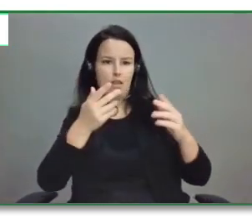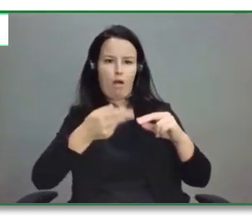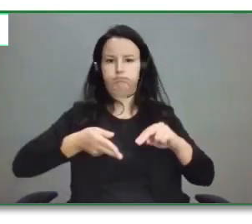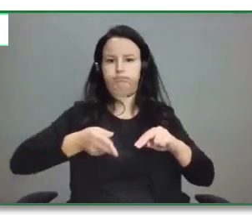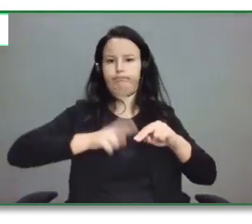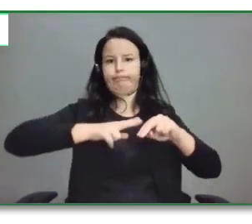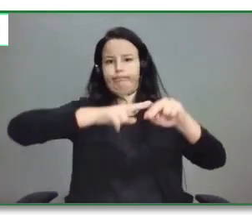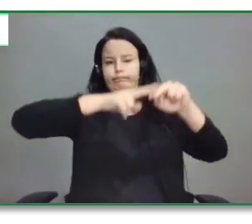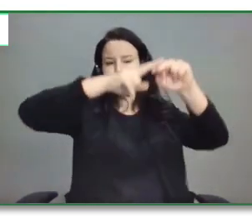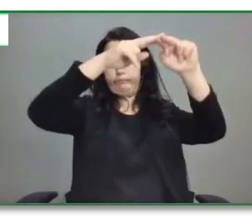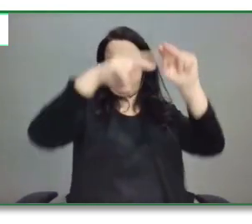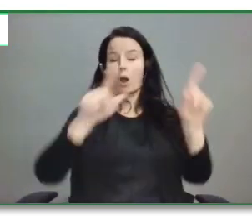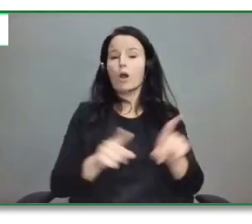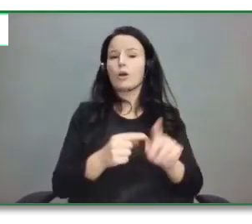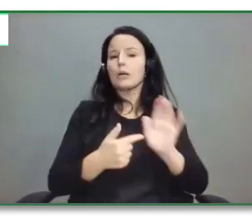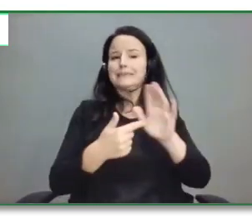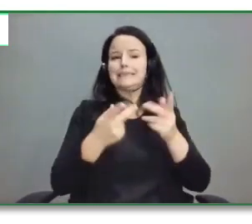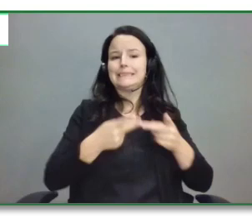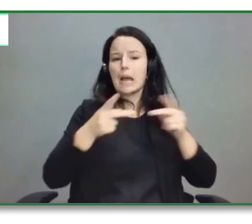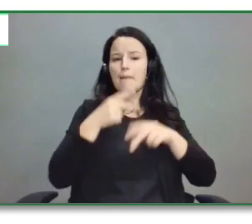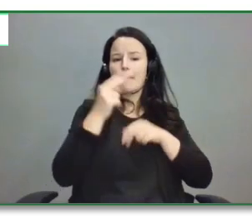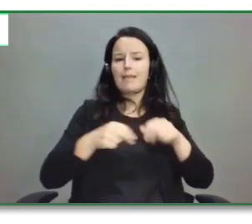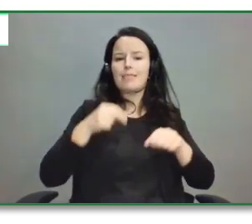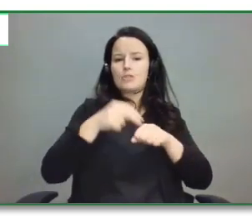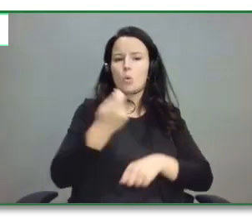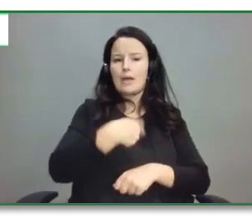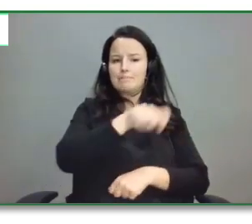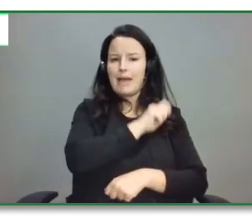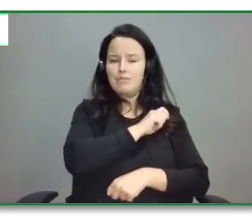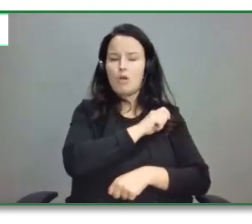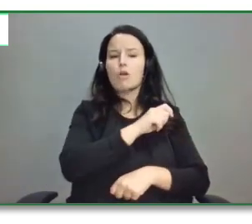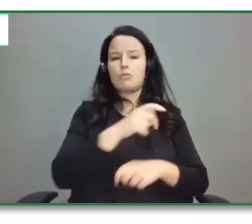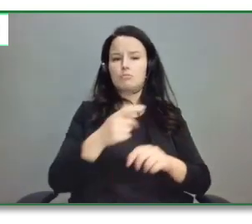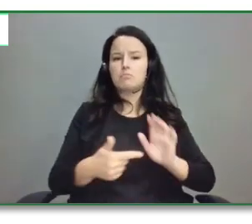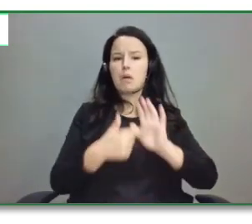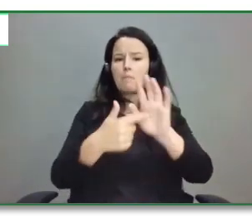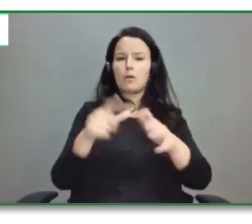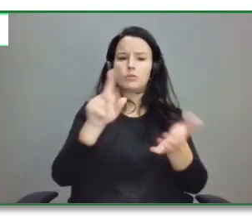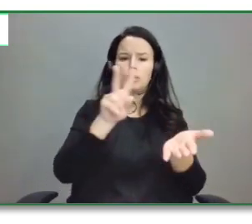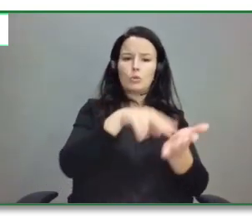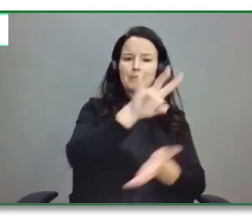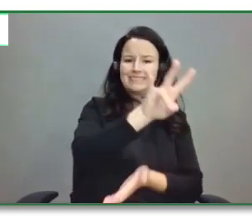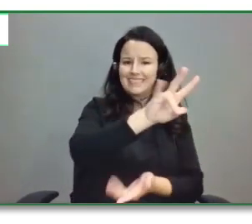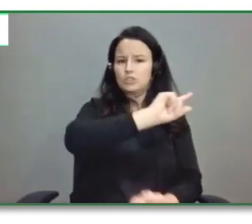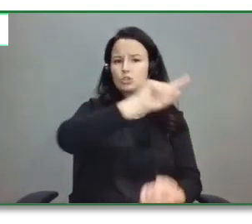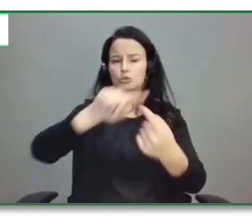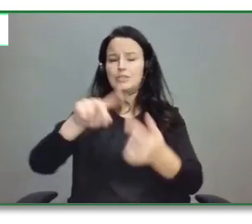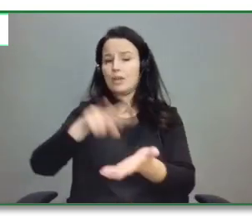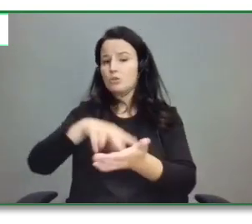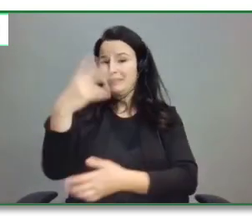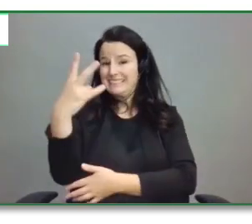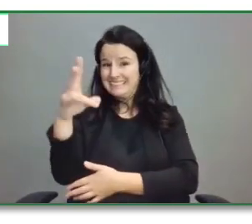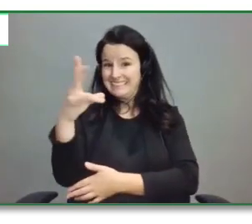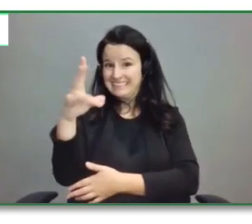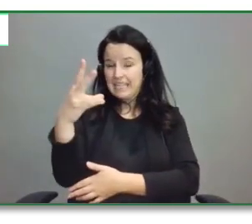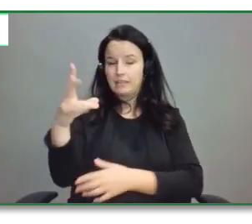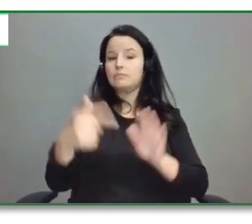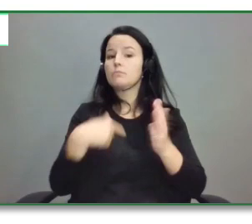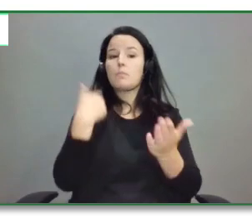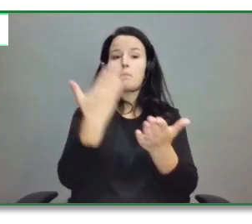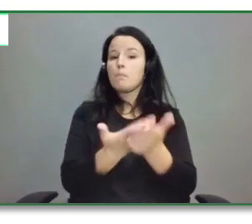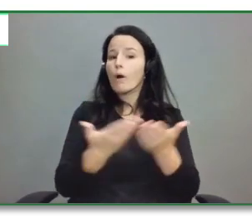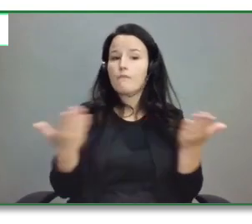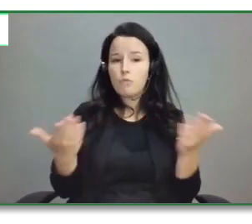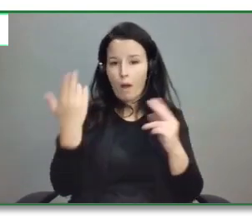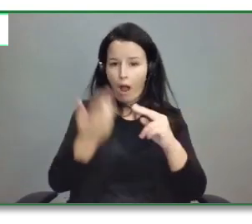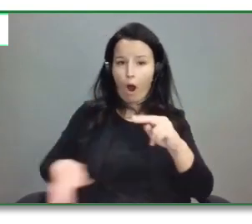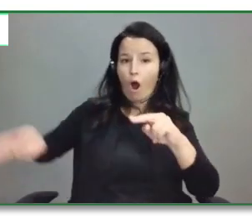nationaux espagnols dont les données de